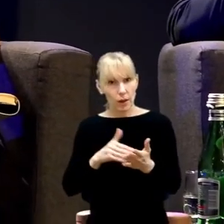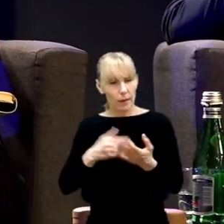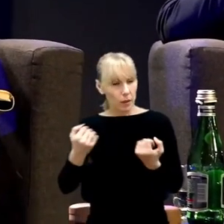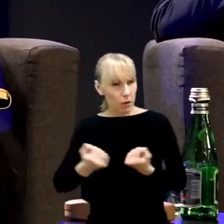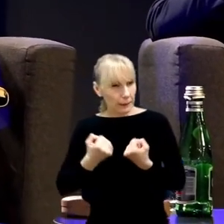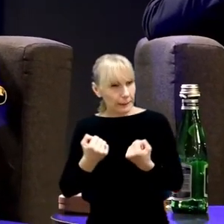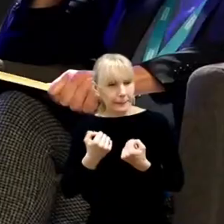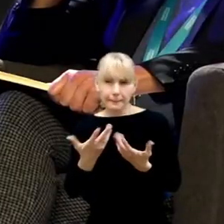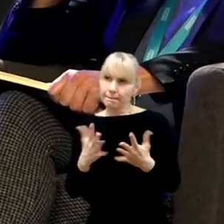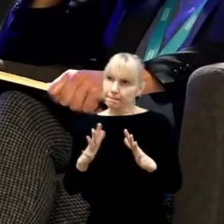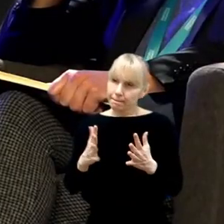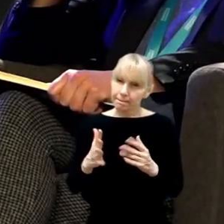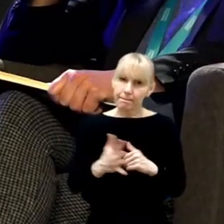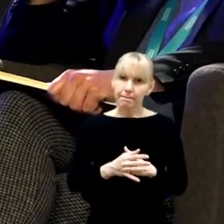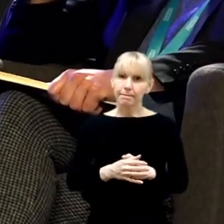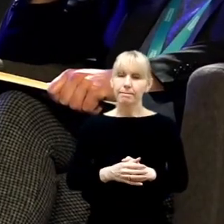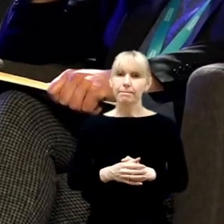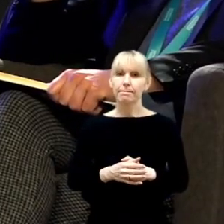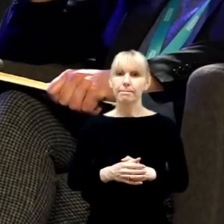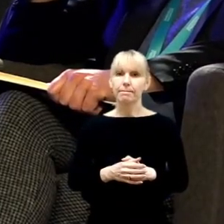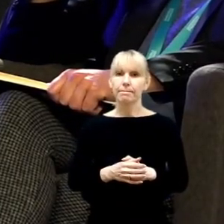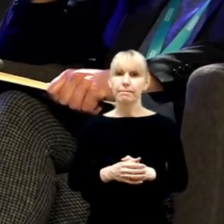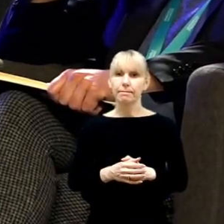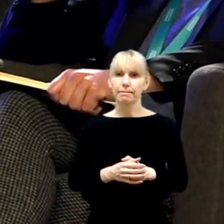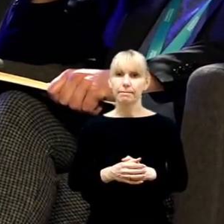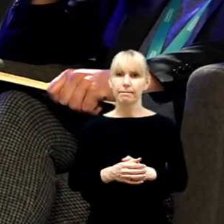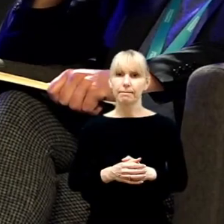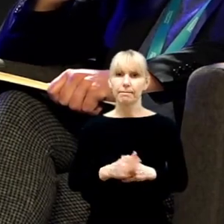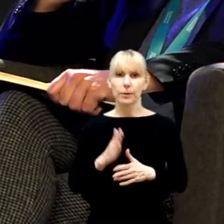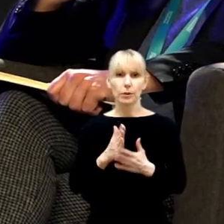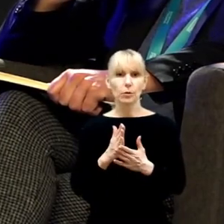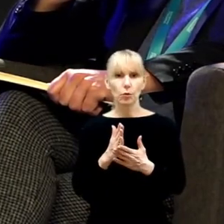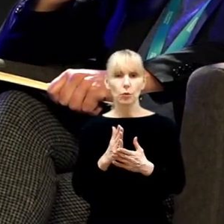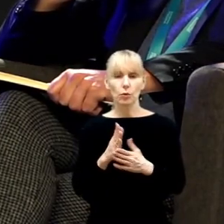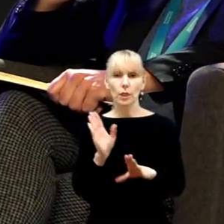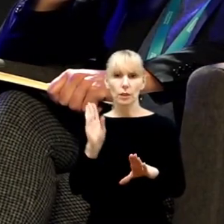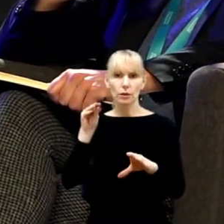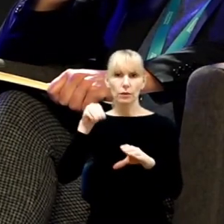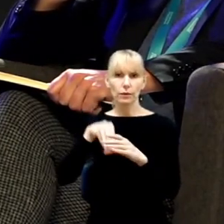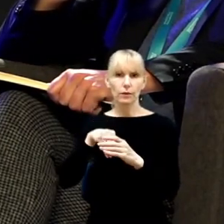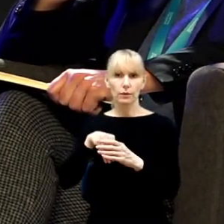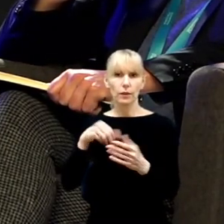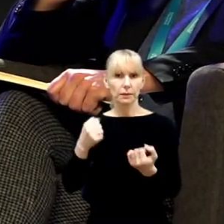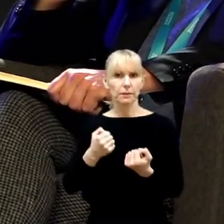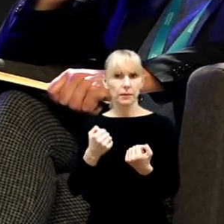Tutaj normatywy parkingowe, które w gestii miast często są trzymane,